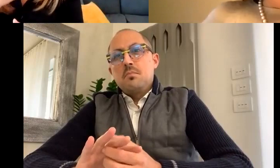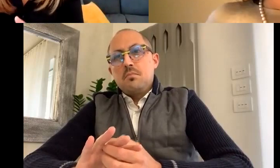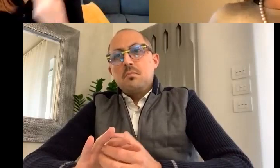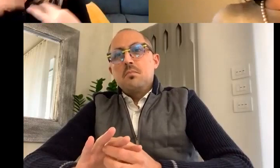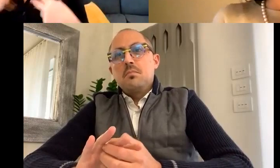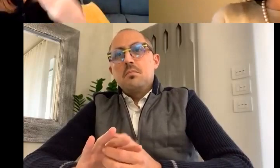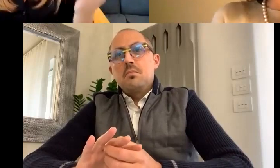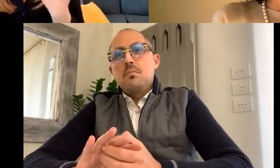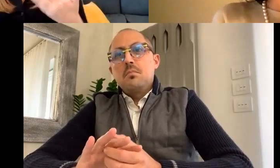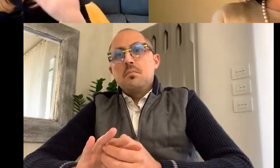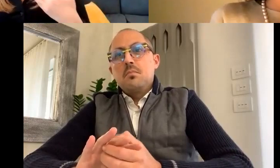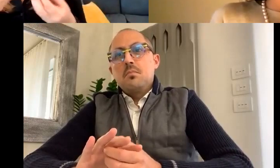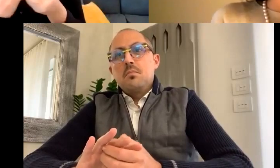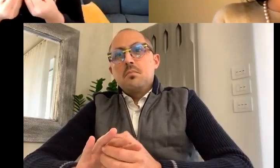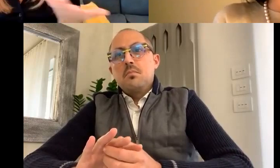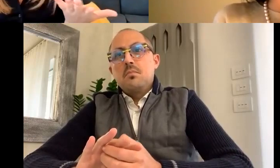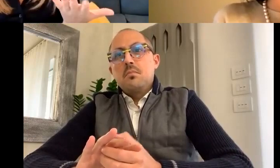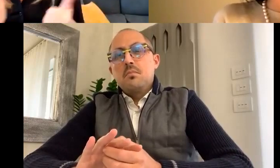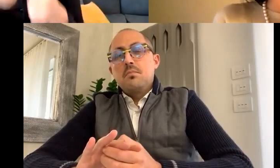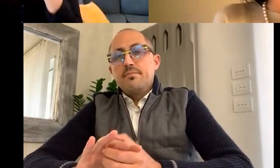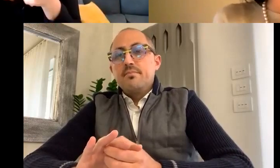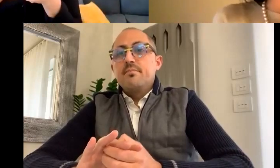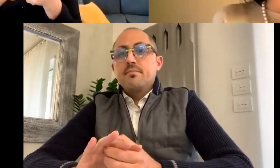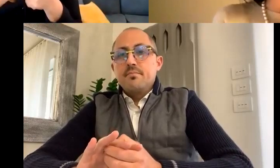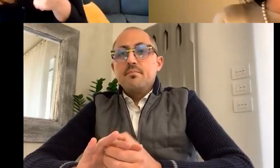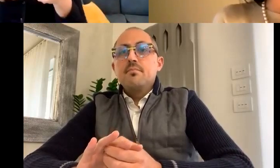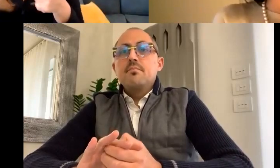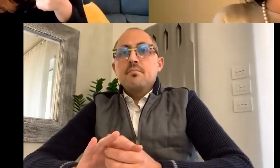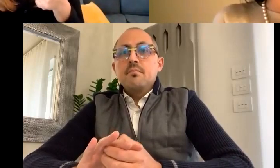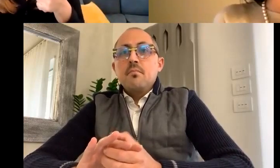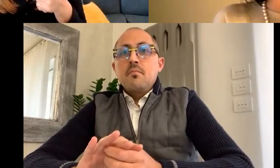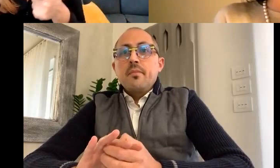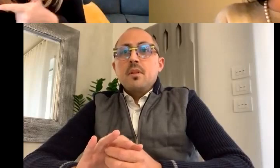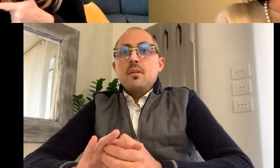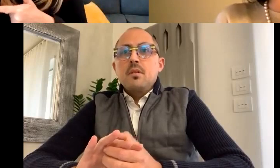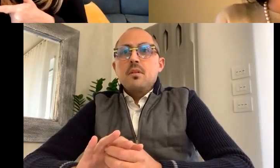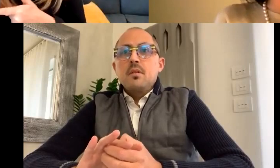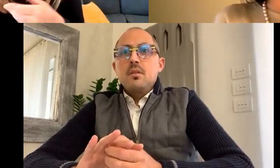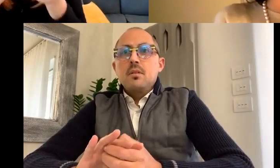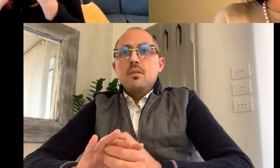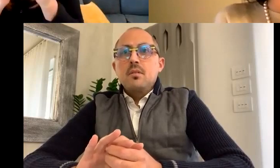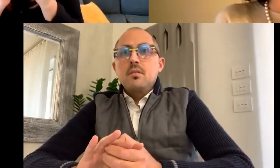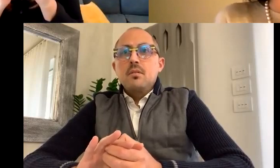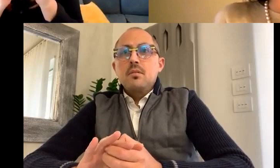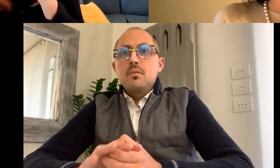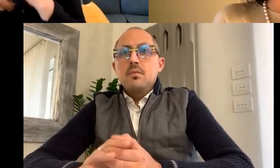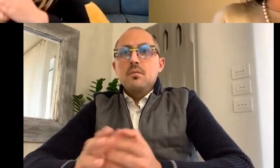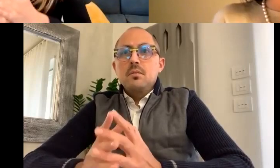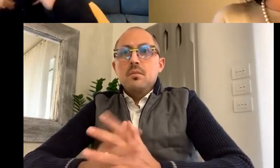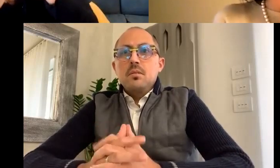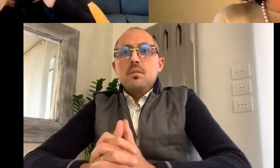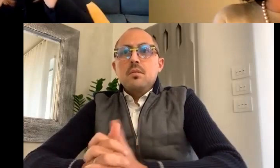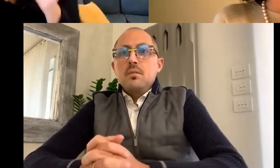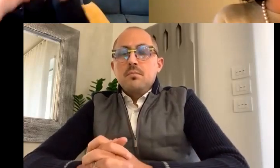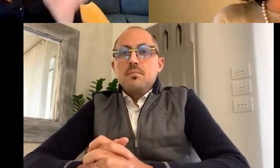La seconda domanda è come l'ENS riesce a supportare le persone sorde in emergenza